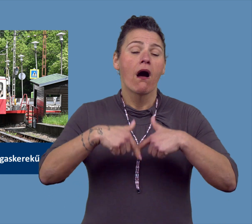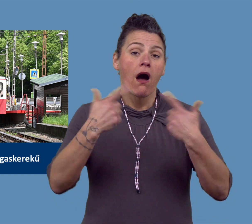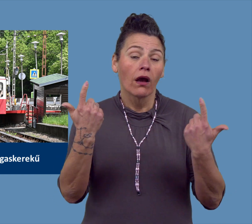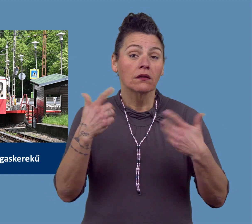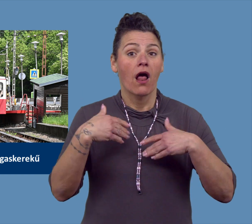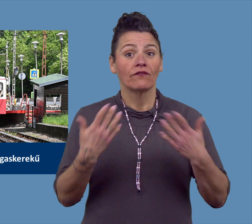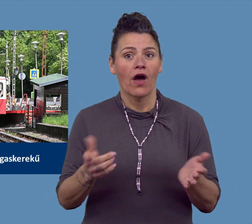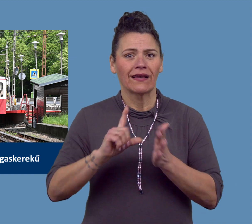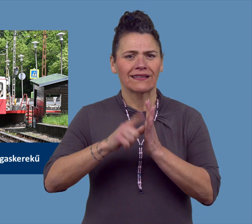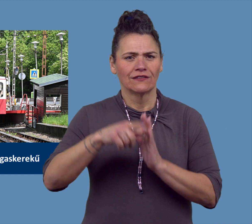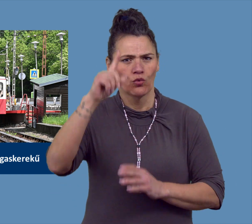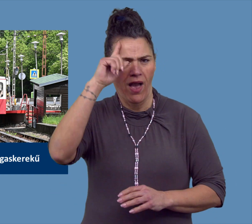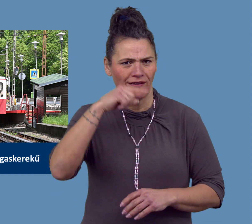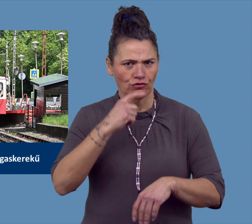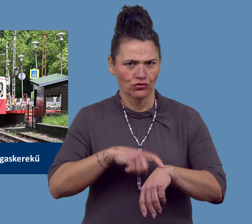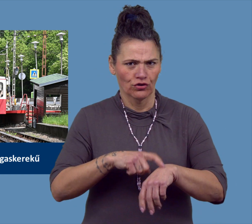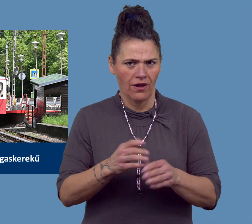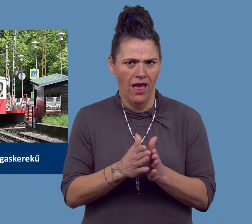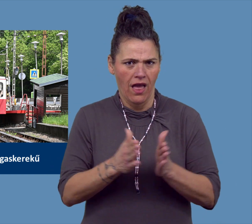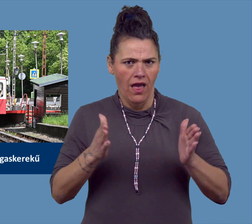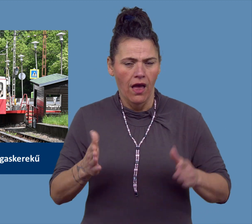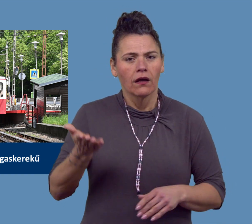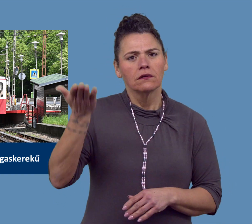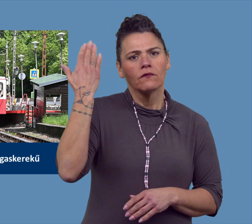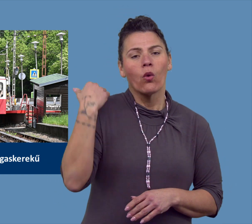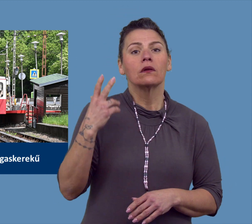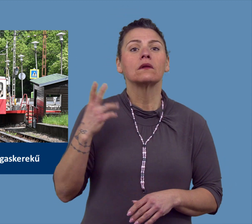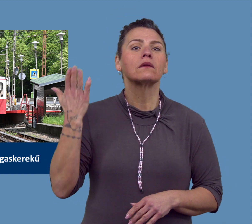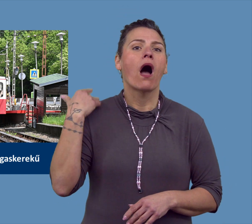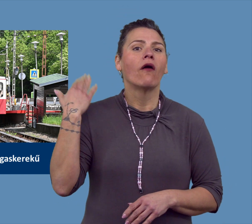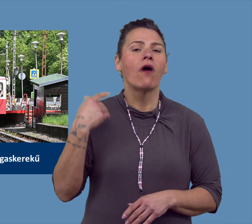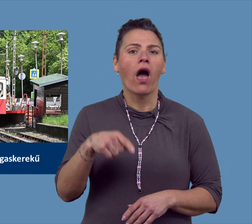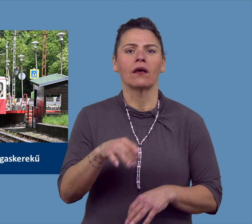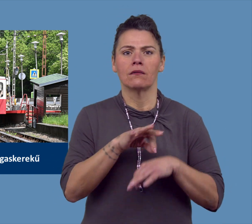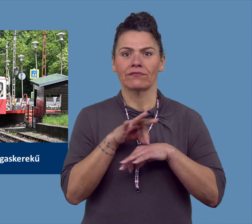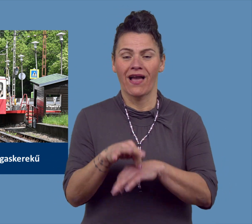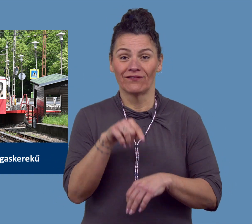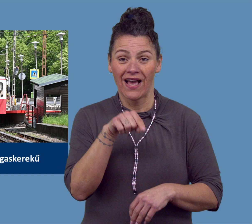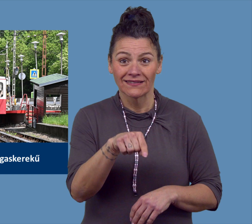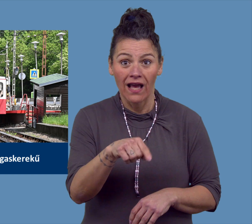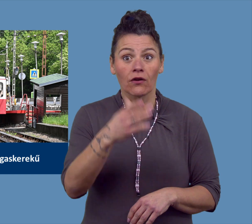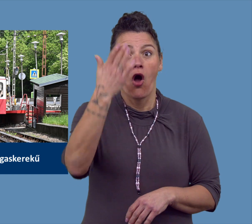illetve kora reggel és késő éjszaka megmarad a tavaly bevezetett és bevált.